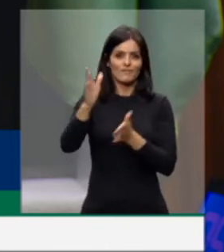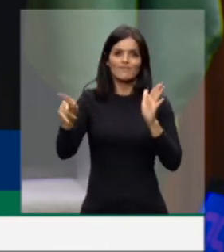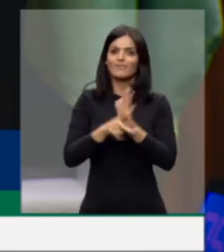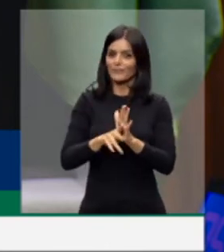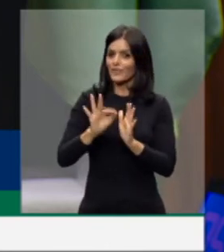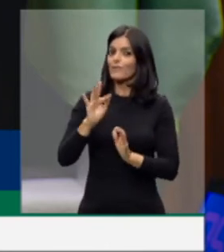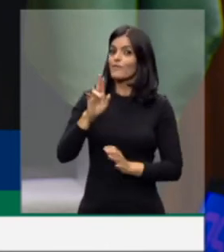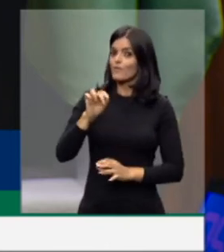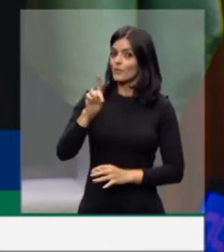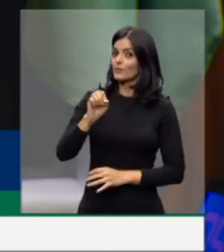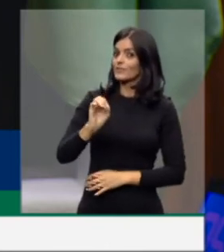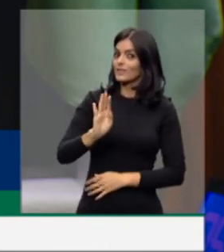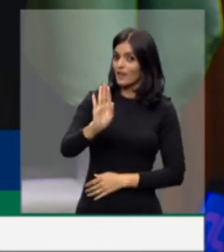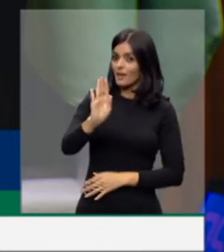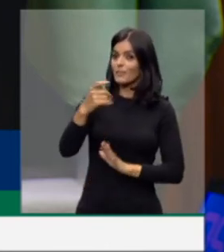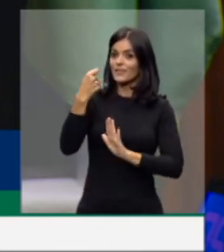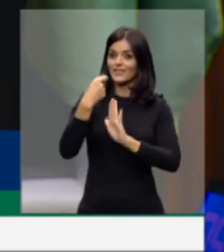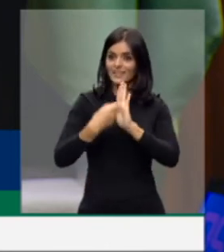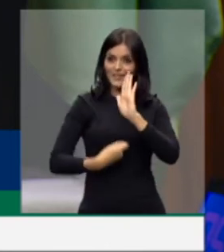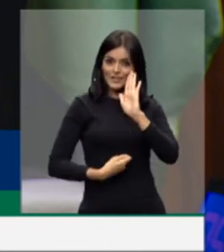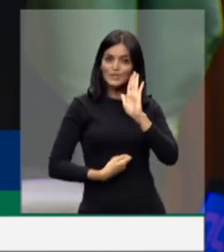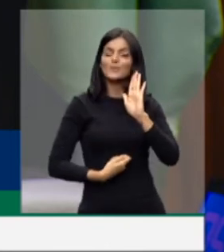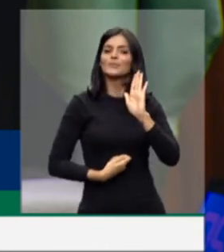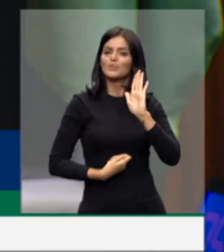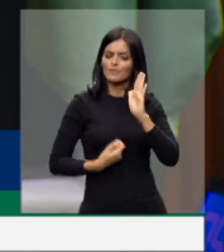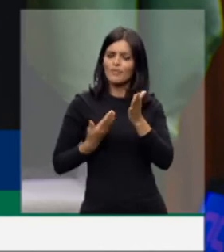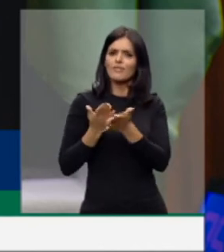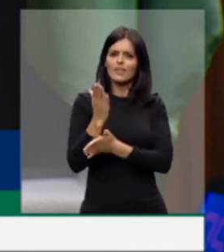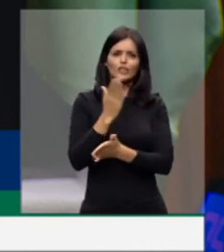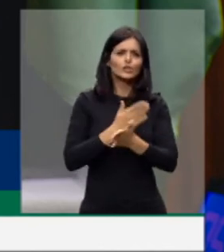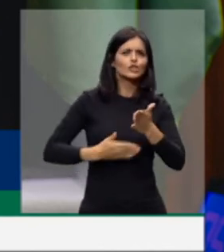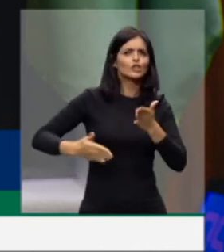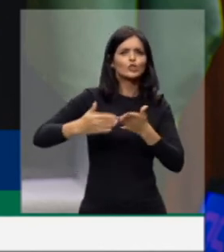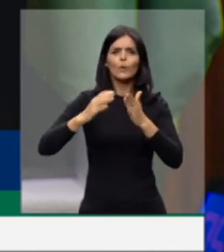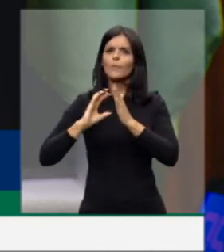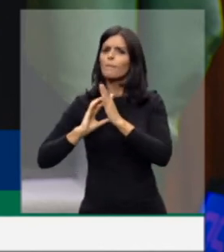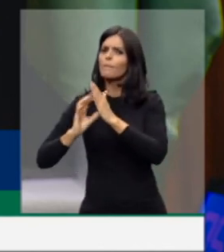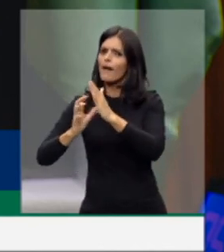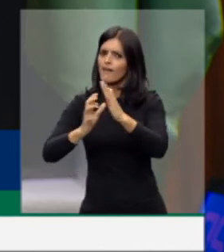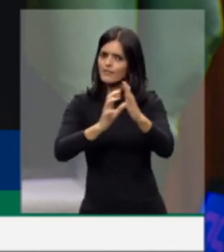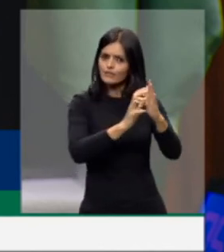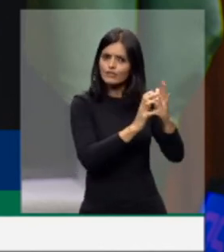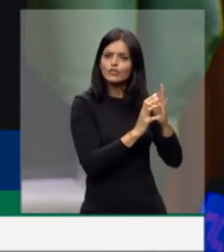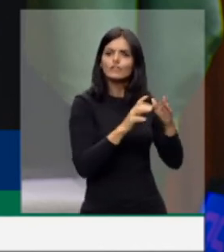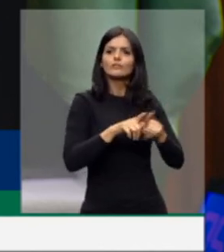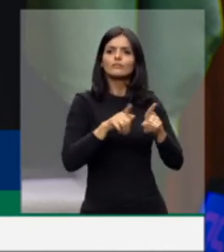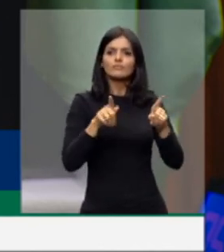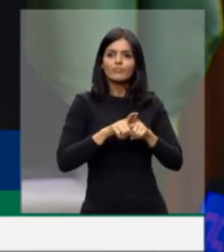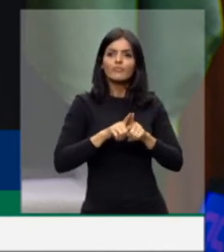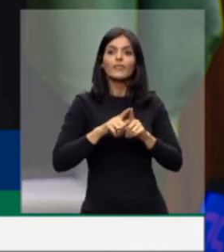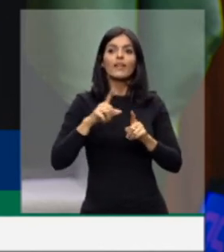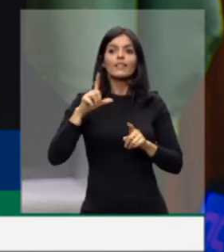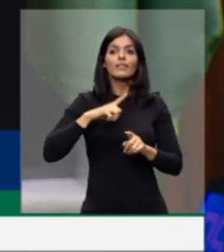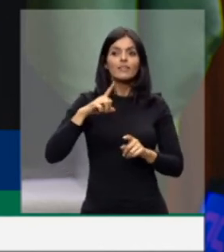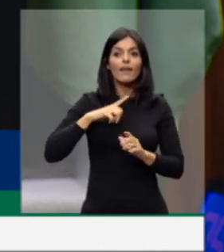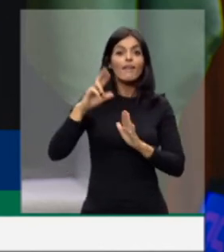BRASILEIRO DEMONSTRANDO NO DIA DE AMANHÃ, NA APROVAÇÃO DO NOVO FUNDEB DO TEXTO APROVADO